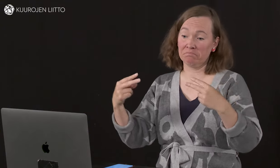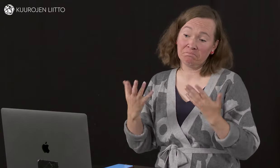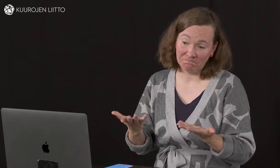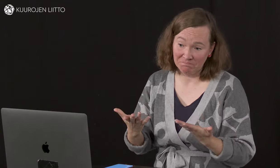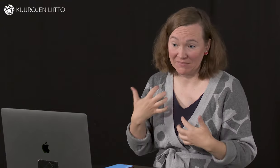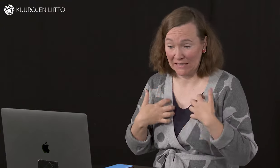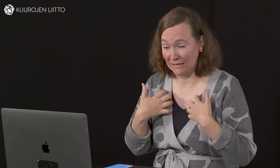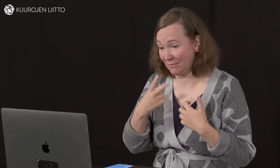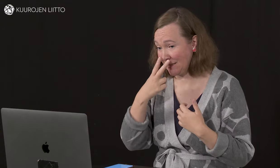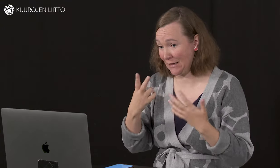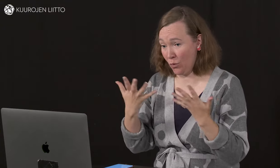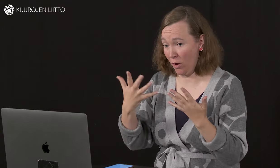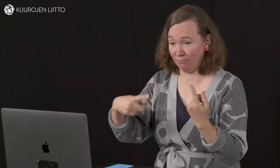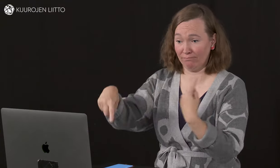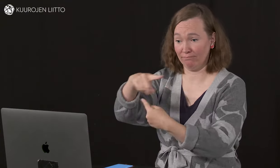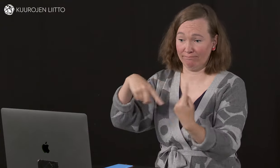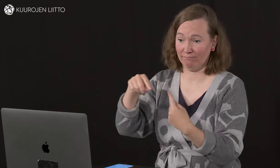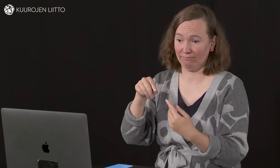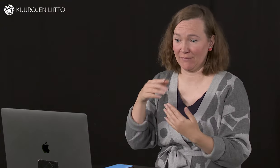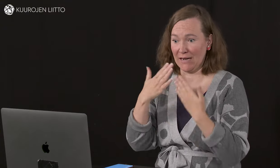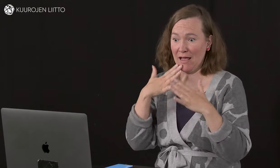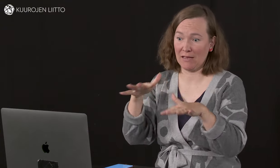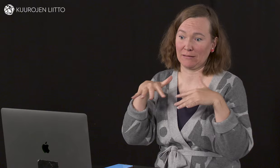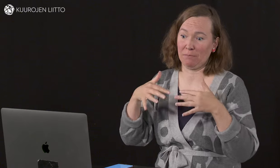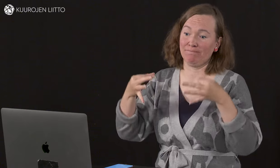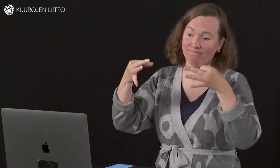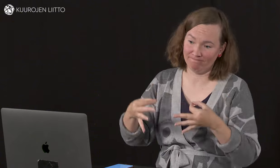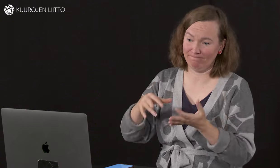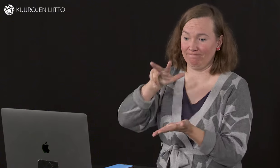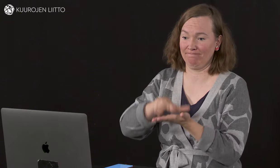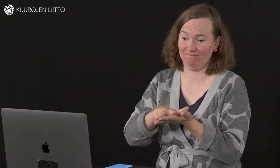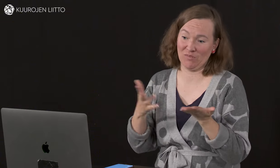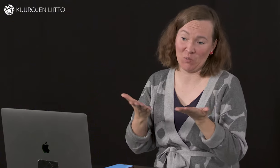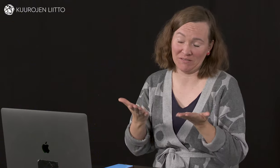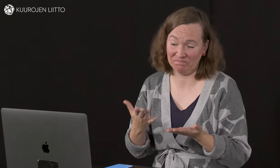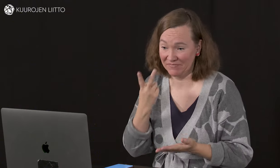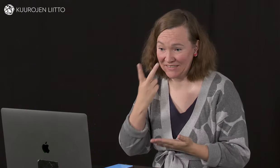Odotamme mielenkiinnolla tietoa siitä, mitä yleiskokouksessa päätetään.